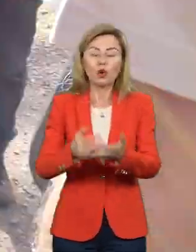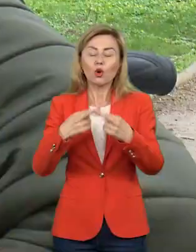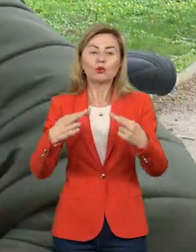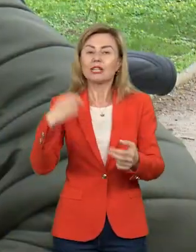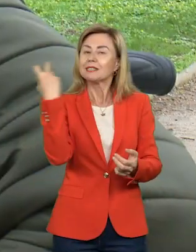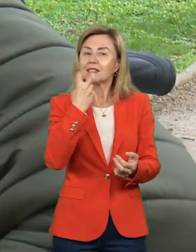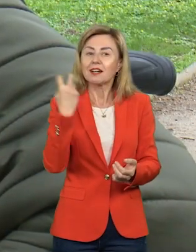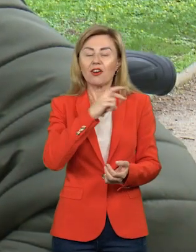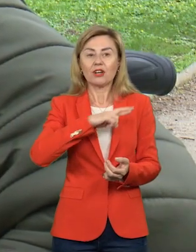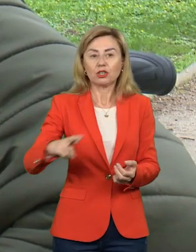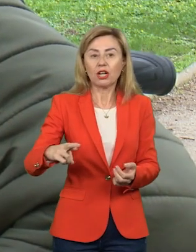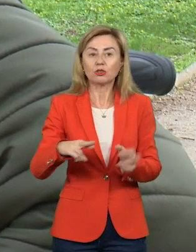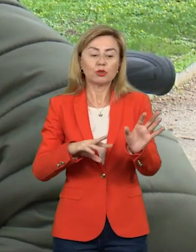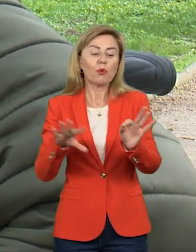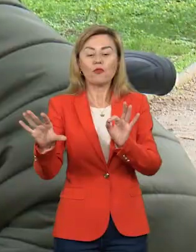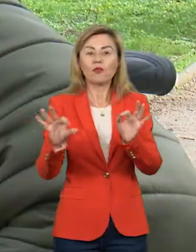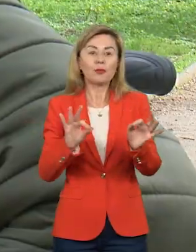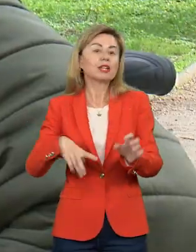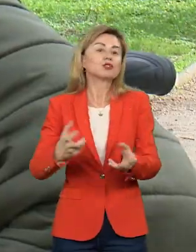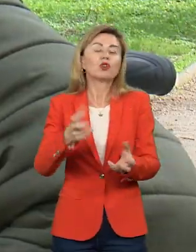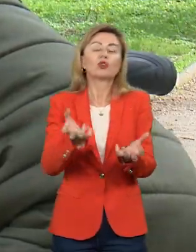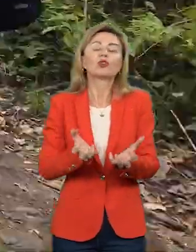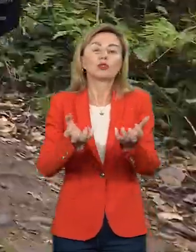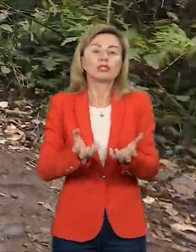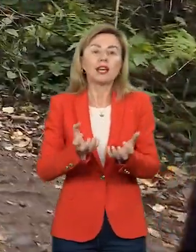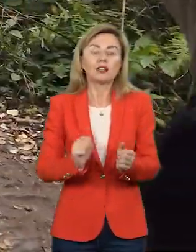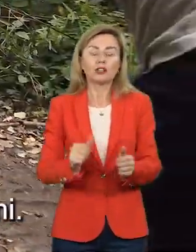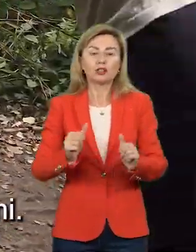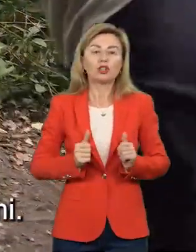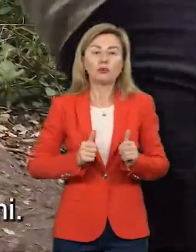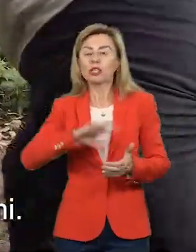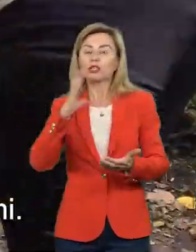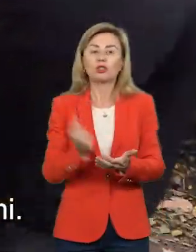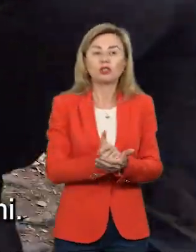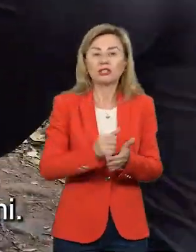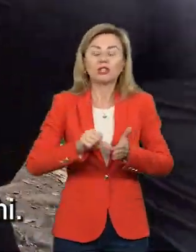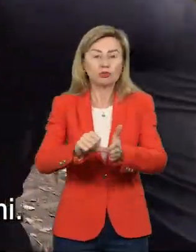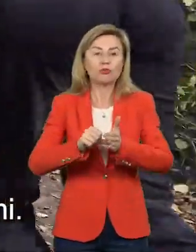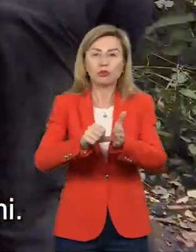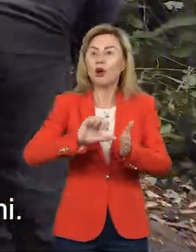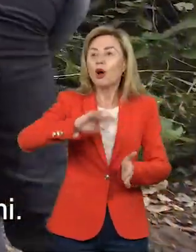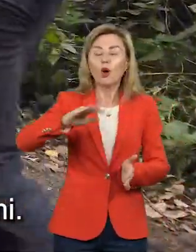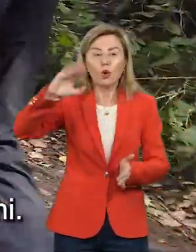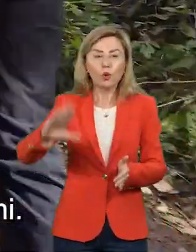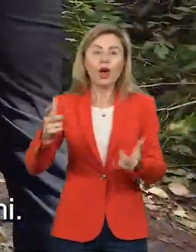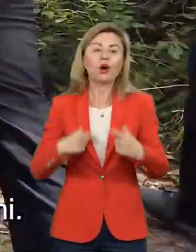będą bardzo różnorodne i będzie można w bardzo ciekawy sposób skorzystać z wielu wypraw górskich dla osób z niepełnosprawnościami.